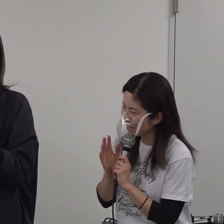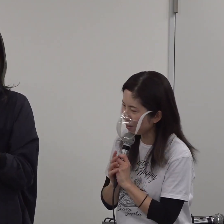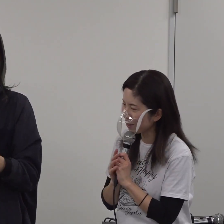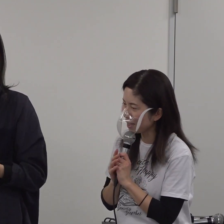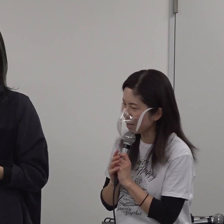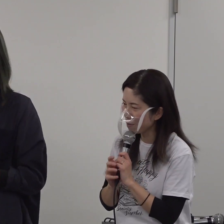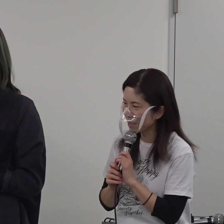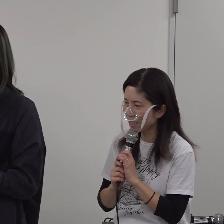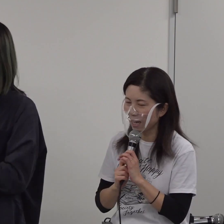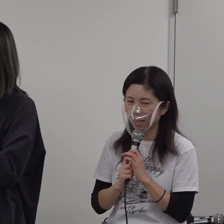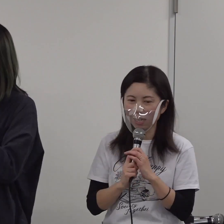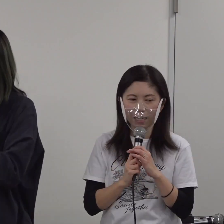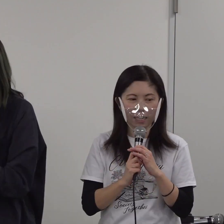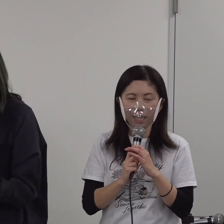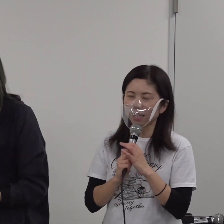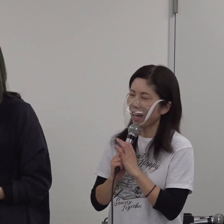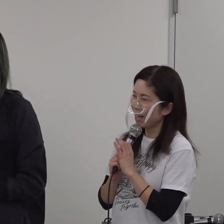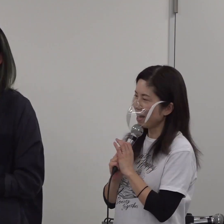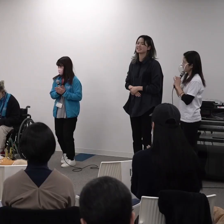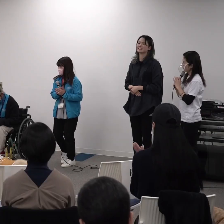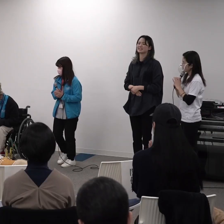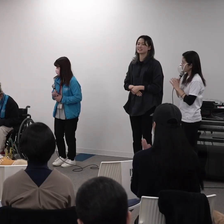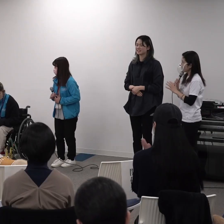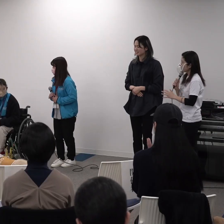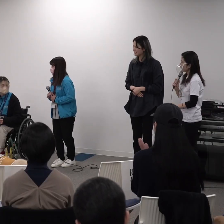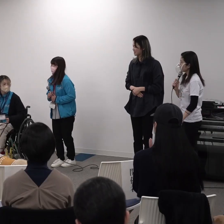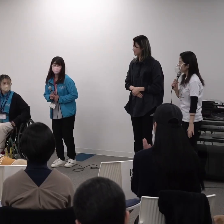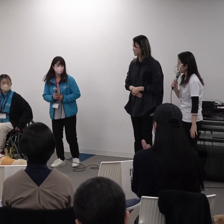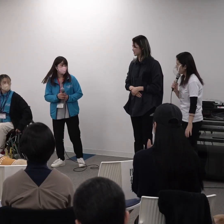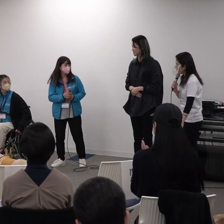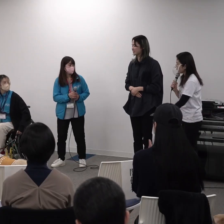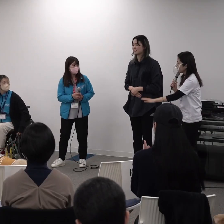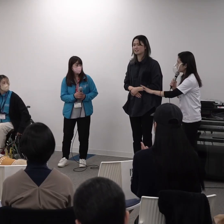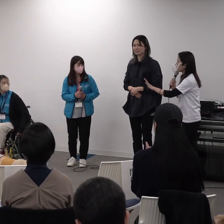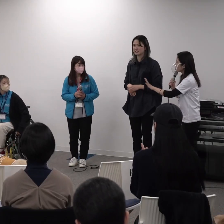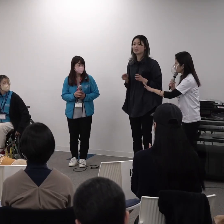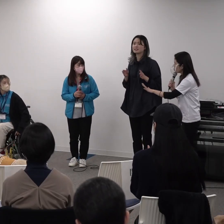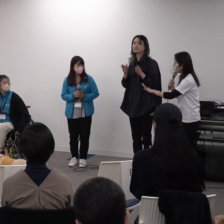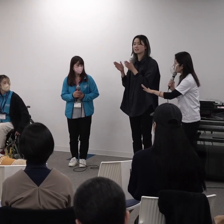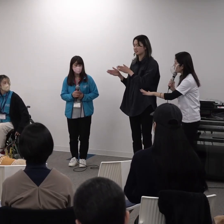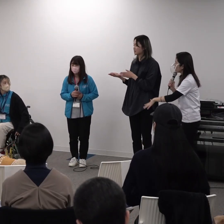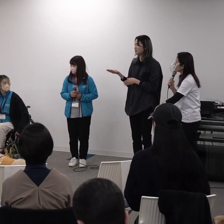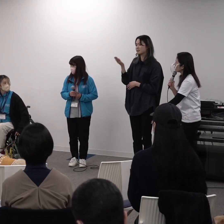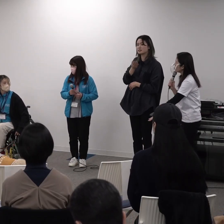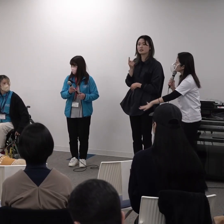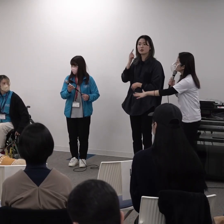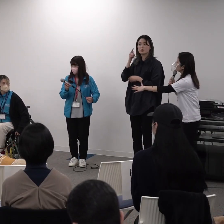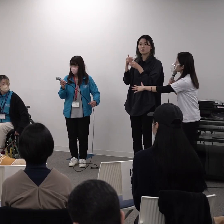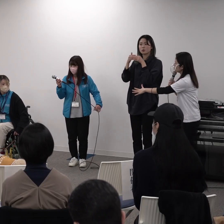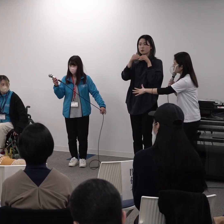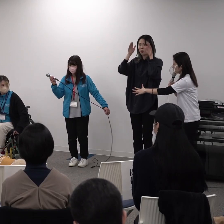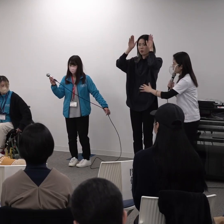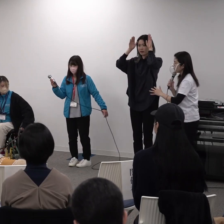ありがとうございました では最後 聴導犬のデモンストレーションをするので